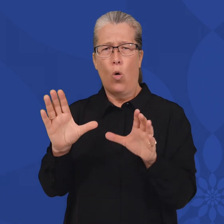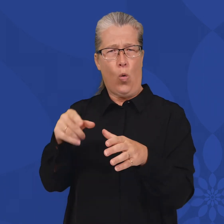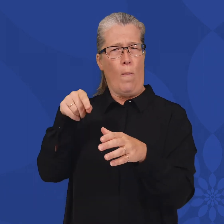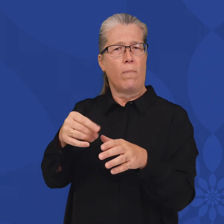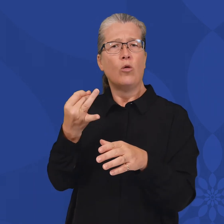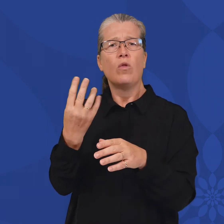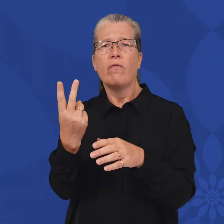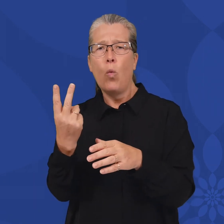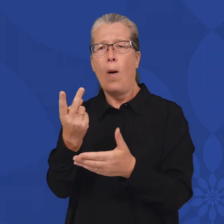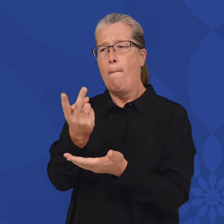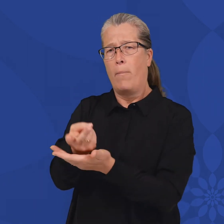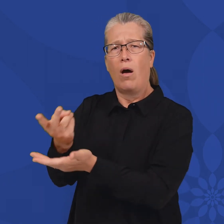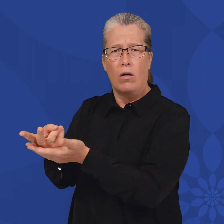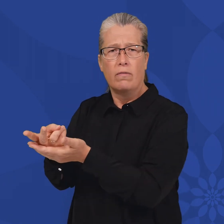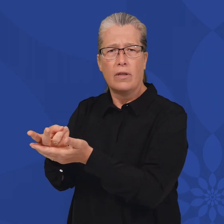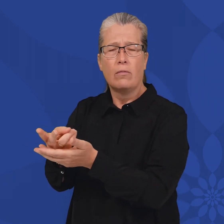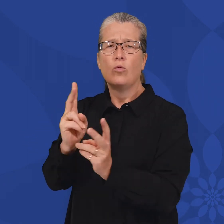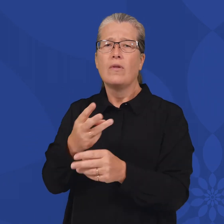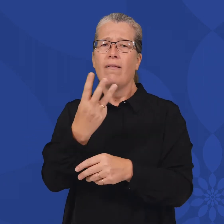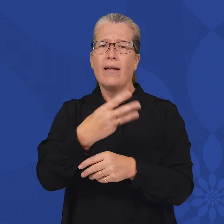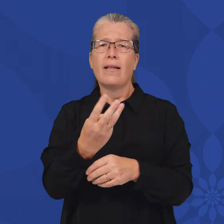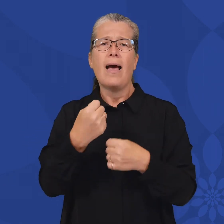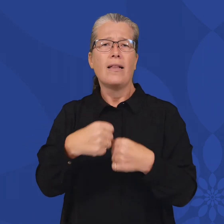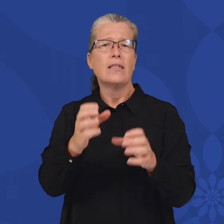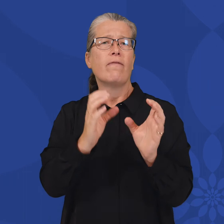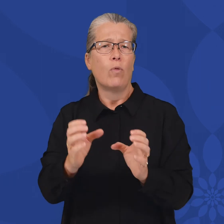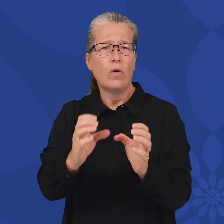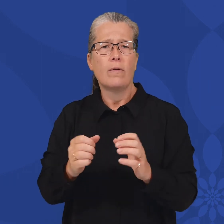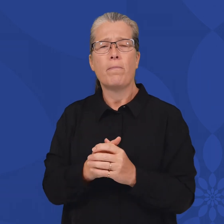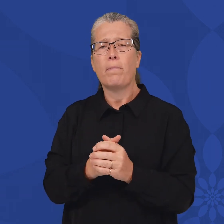och av dem var 72 på bäddavdelningar och 33 på intensivvårdsavdelningar.